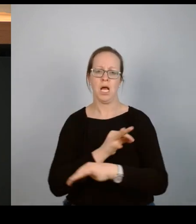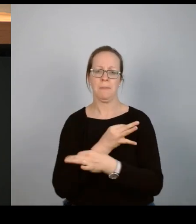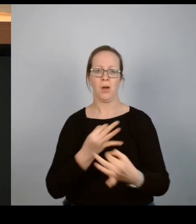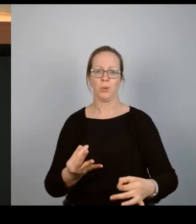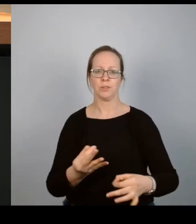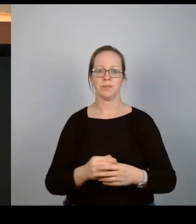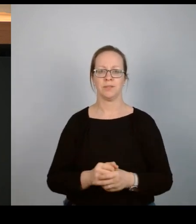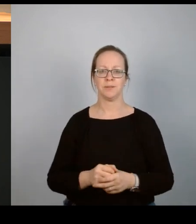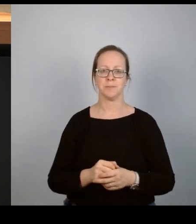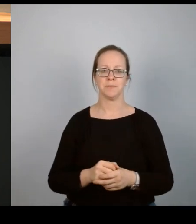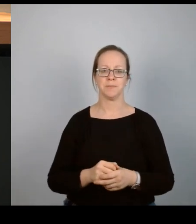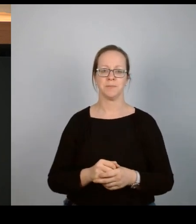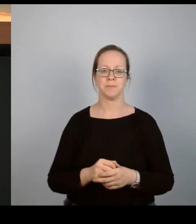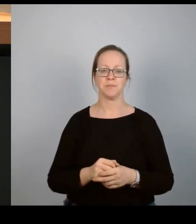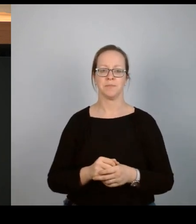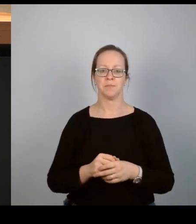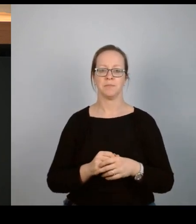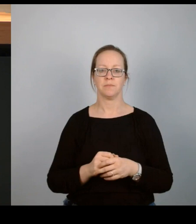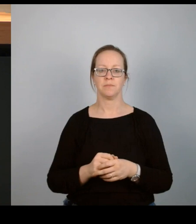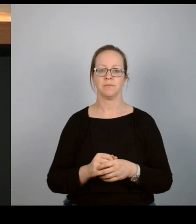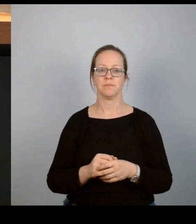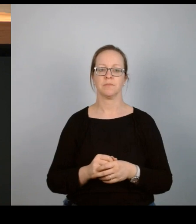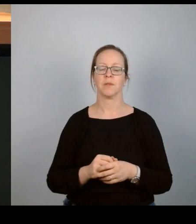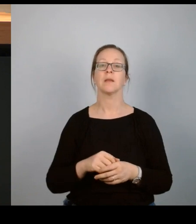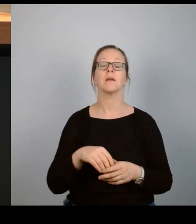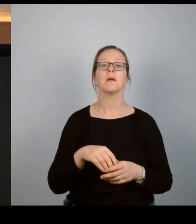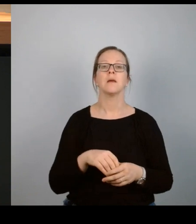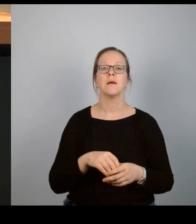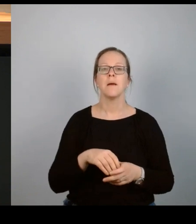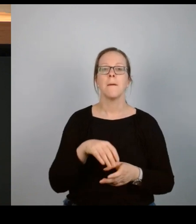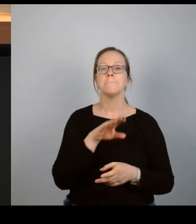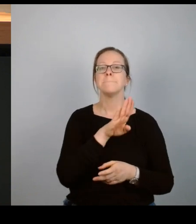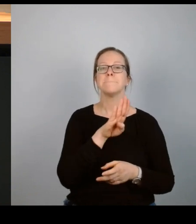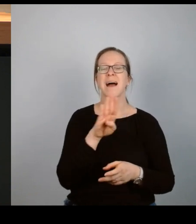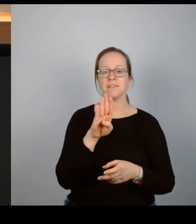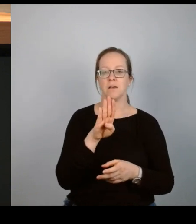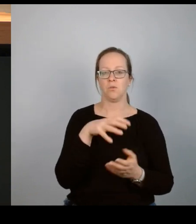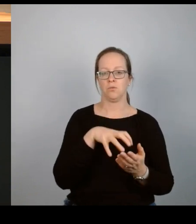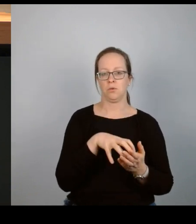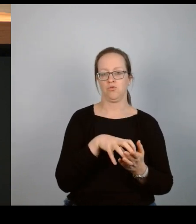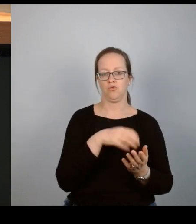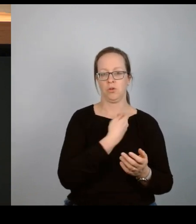im Gegenteil, das dicht besiedelte Barcelona konnte lebenswerte Quartiere mittendrin entwickeln.